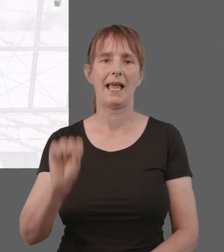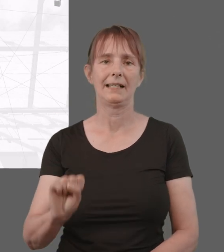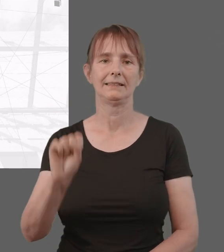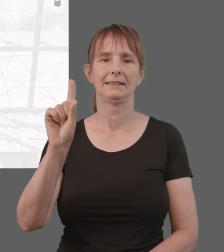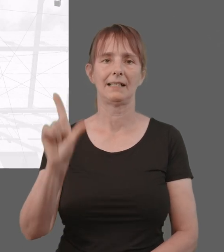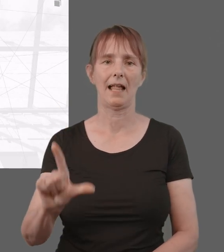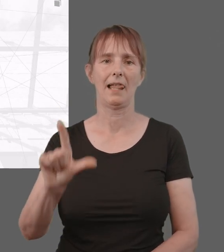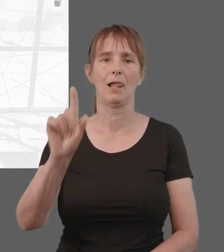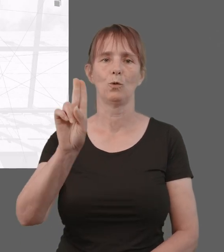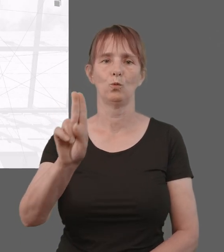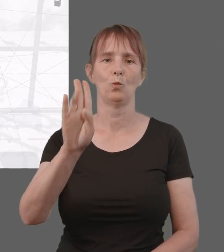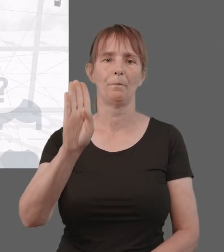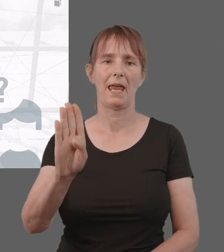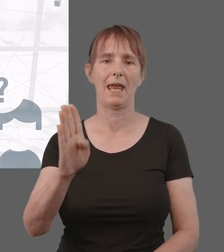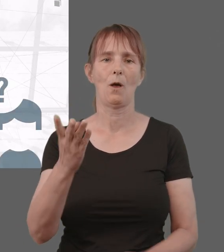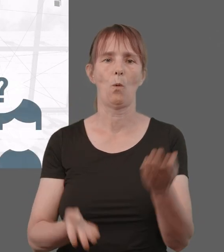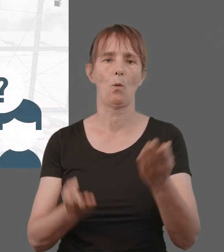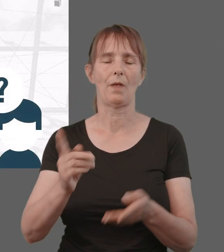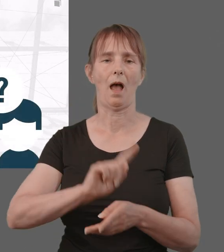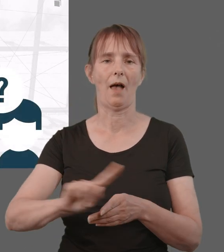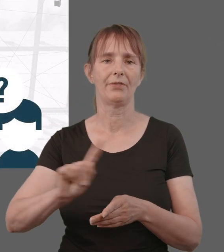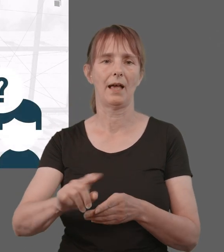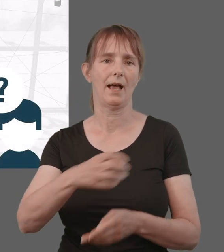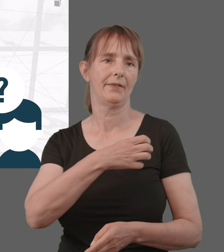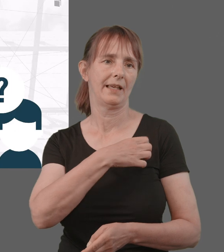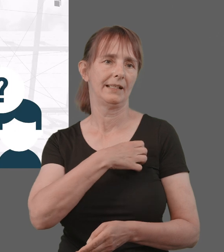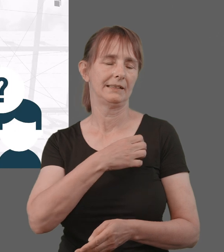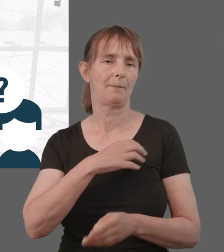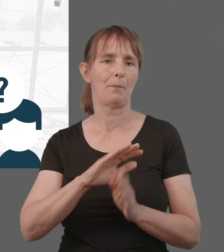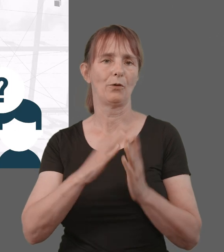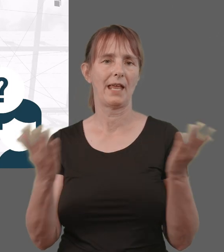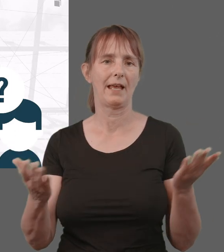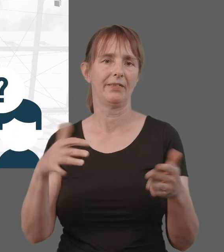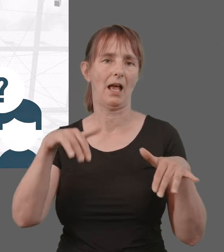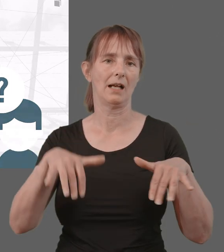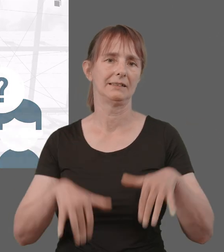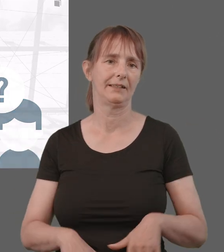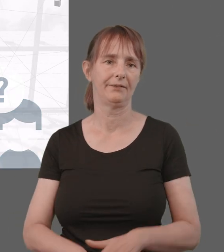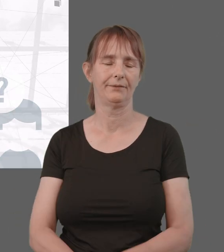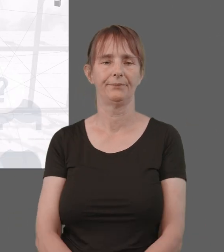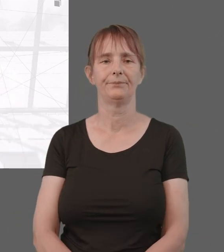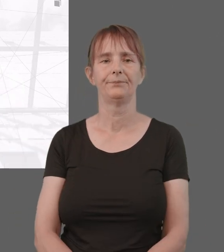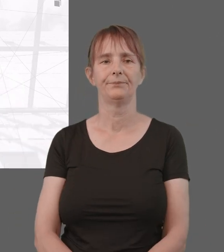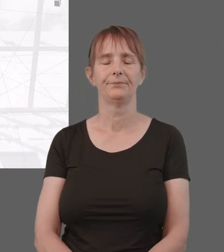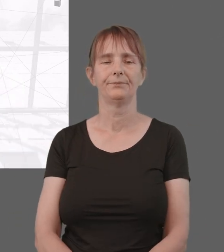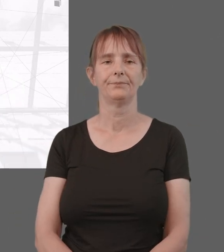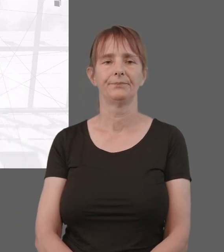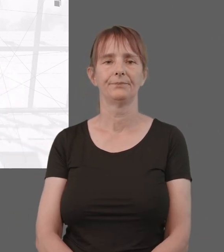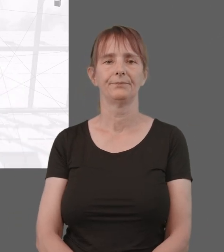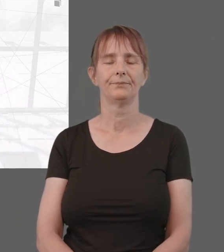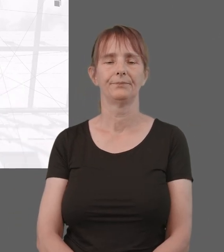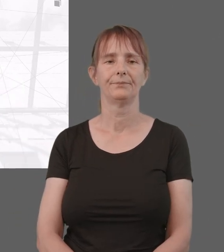Zeitschriftenartikel aus anderen Bibliotheken?" Wie bereits in unserem ersten Video erwähnt, können Sie